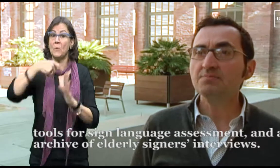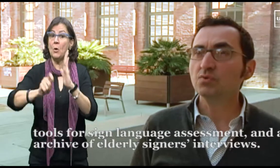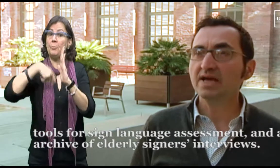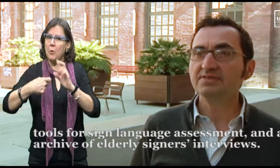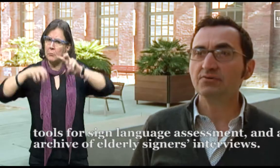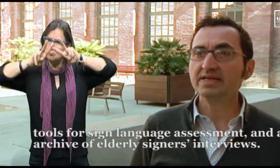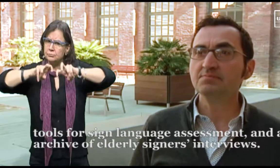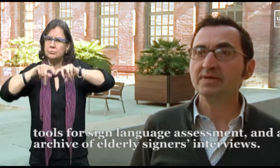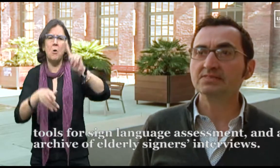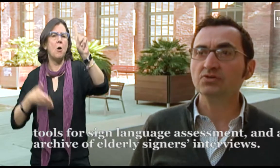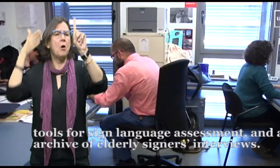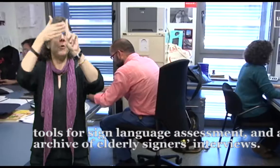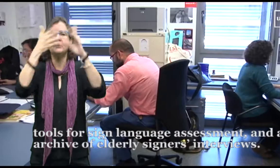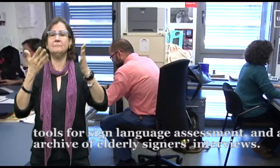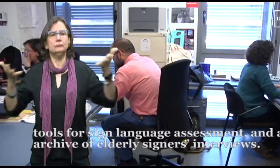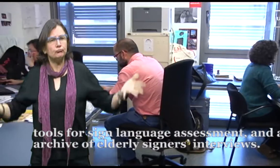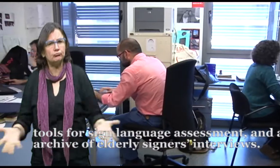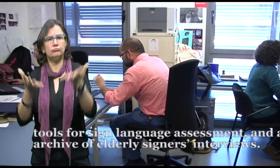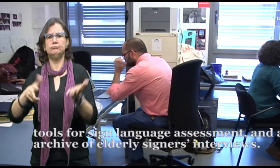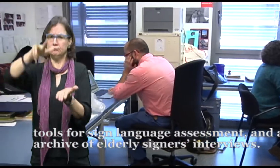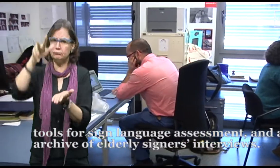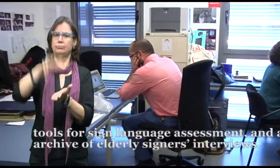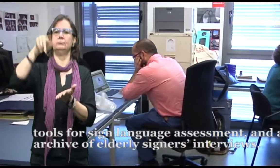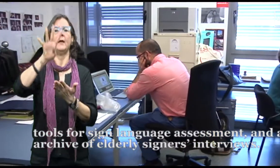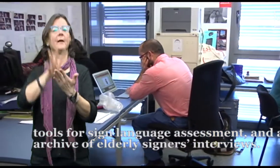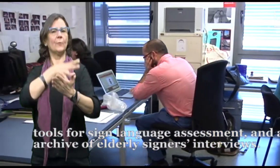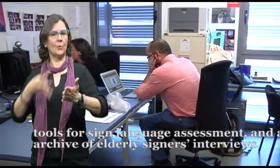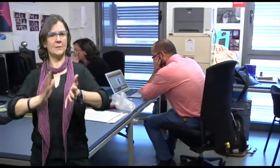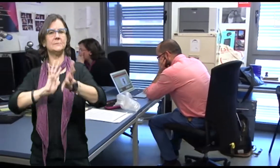SIGN-HUB tendrá un impacto directo en la implementación de políticas para la lengua de signos y para los firmantes,